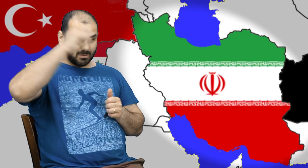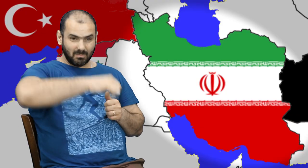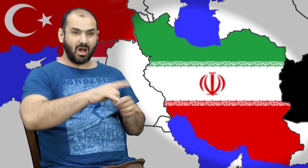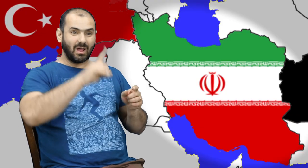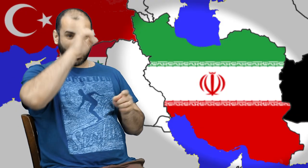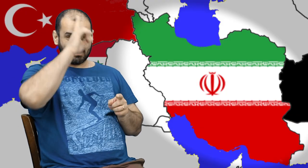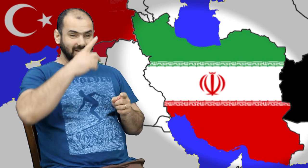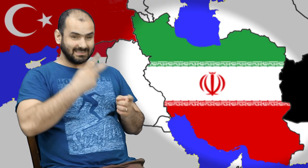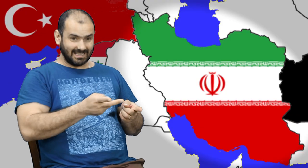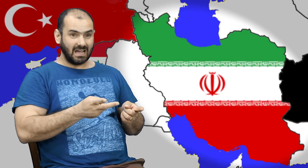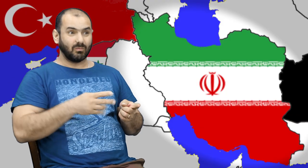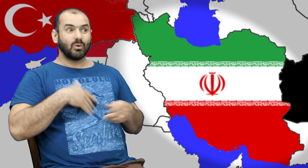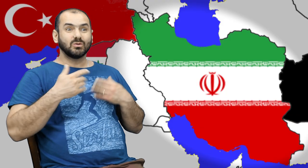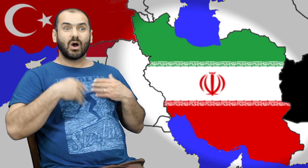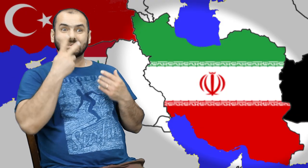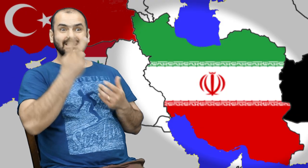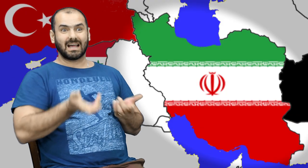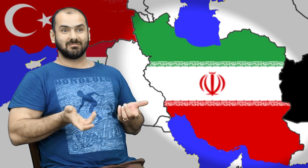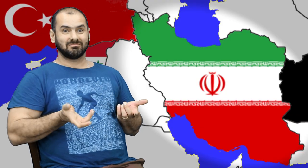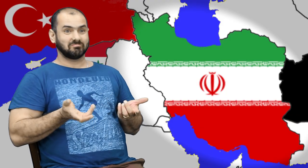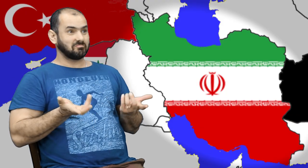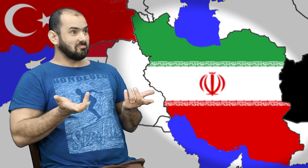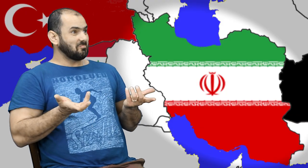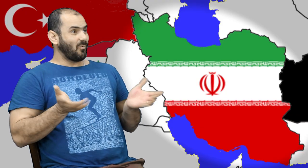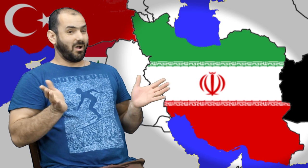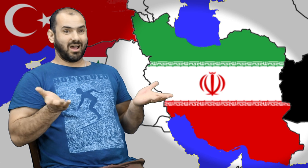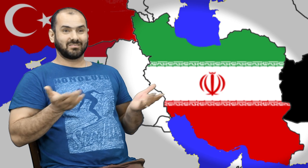Als wir in Deutschland ankamen, waren wir glücklich und sind erfreut noch viel schöne Dinge sehen zu dürfen.